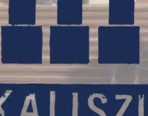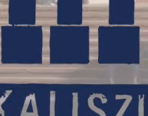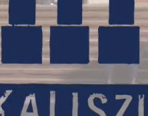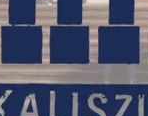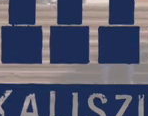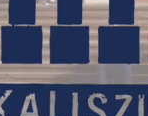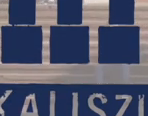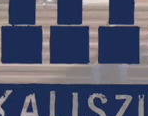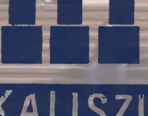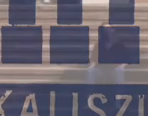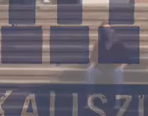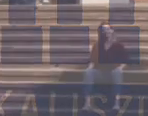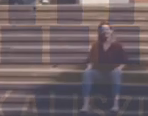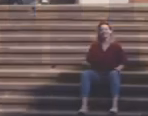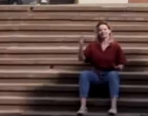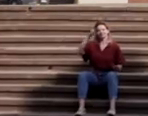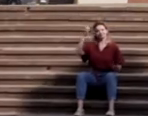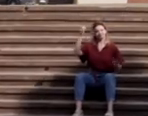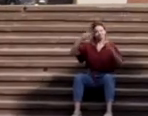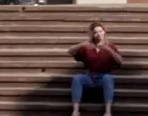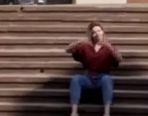narrację lektorki